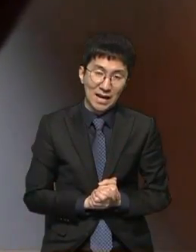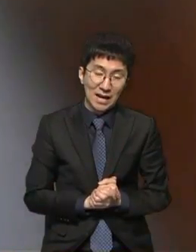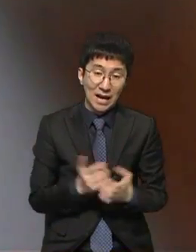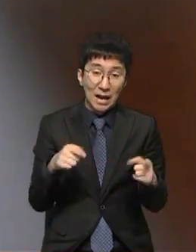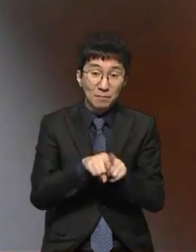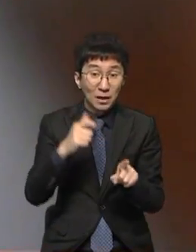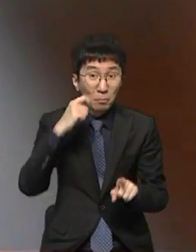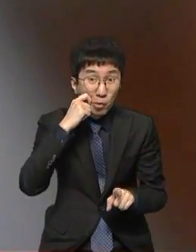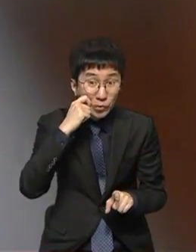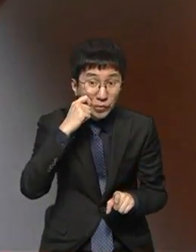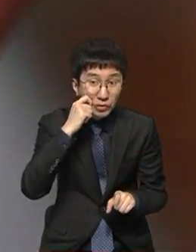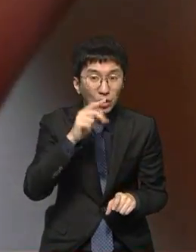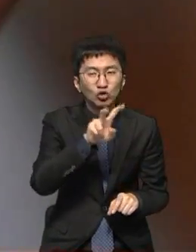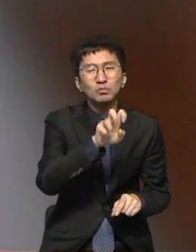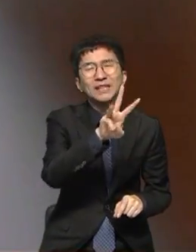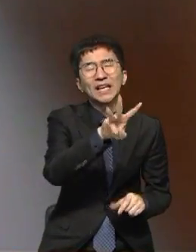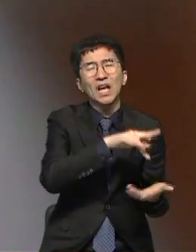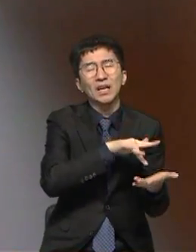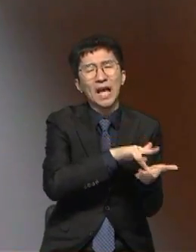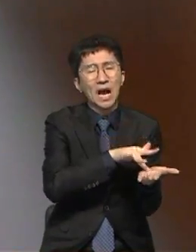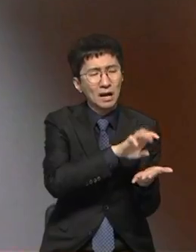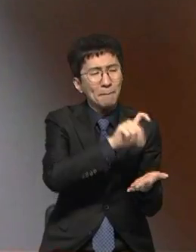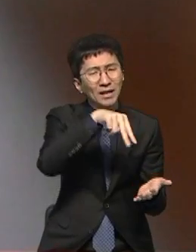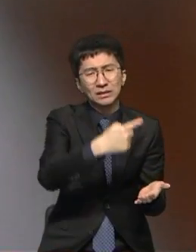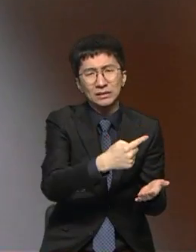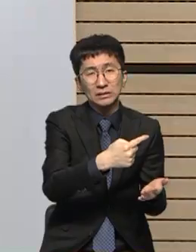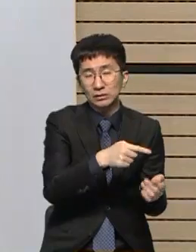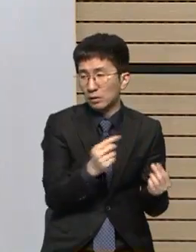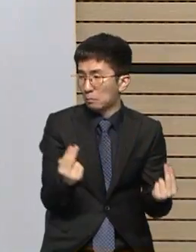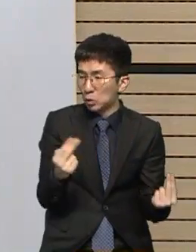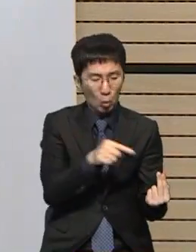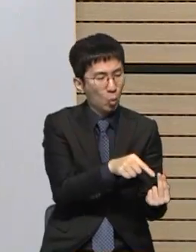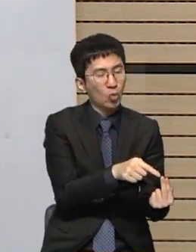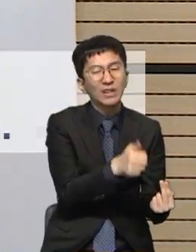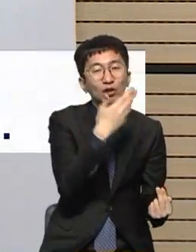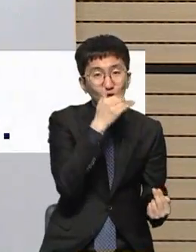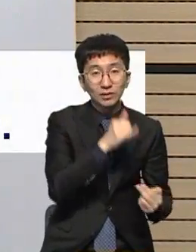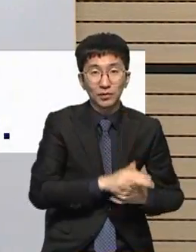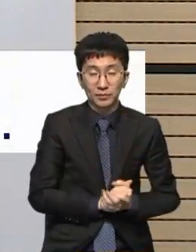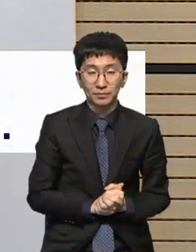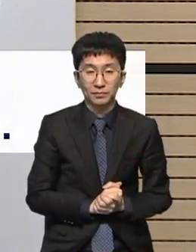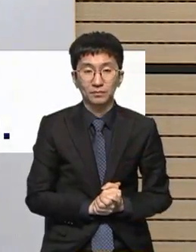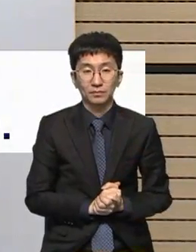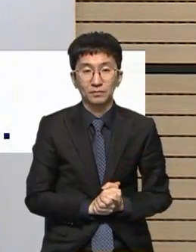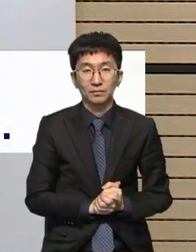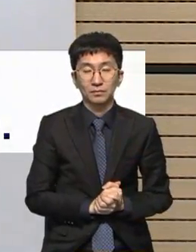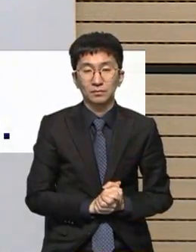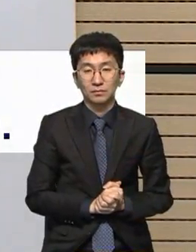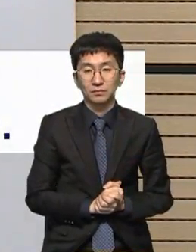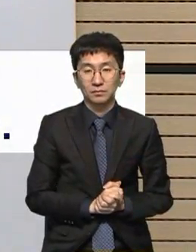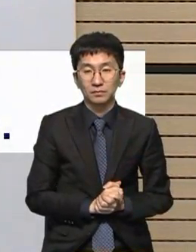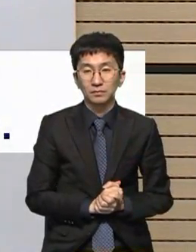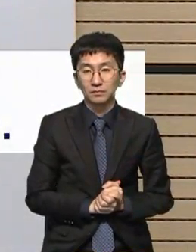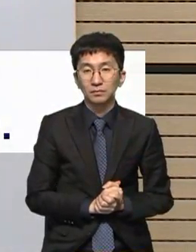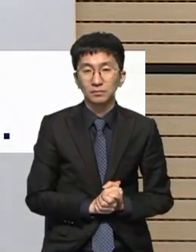없습니다. 함께 먹어서는 안 되는 성분이 23기나 되는 팍스로비드의 대체제로 꼽힙니다.